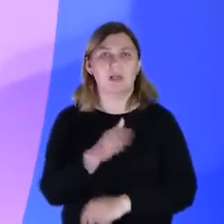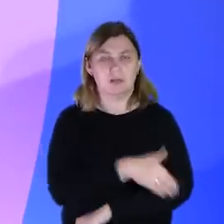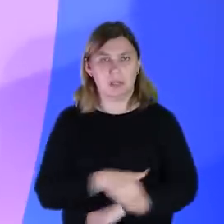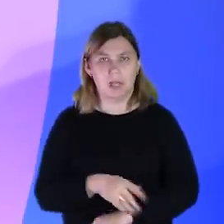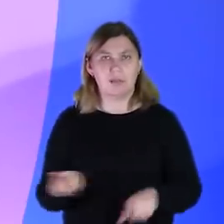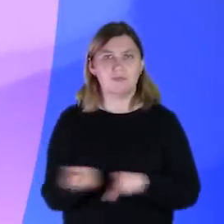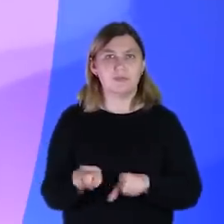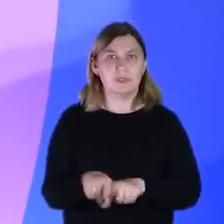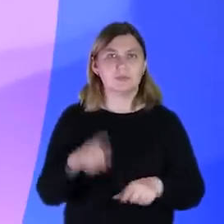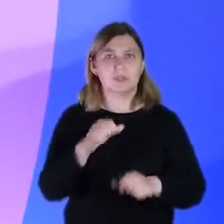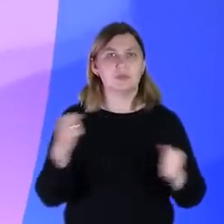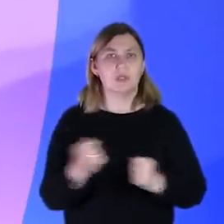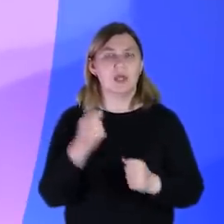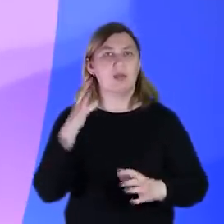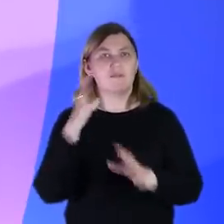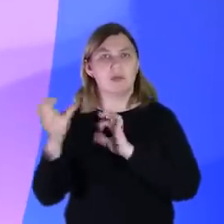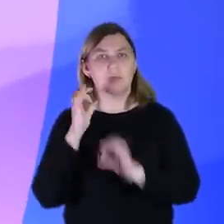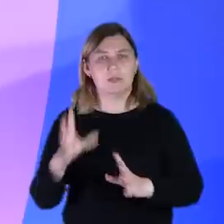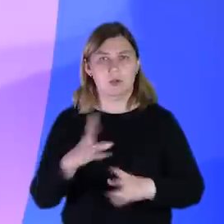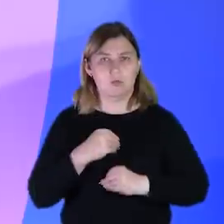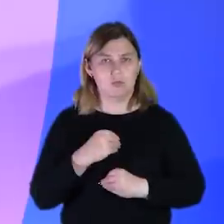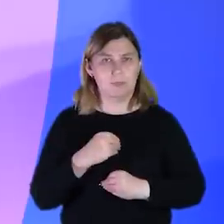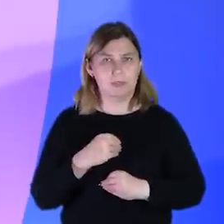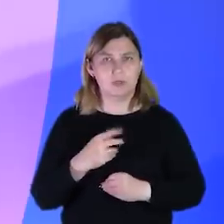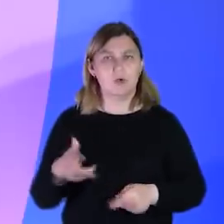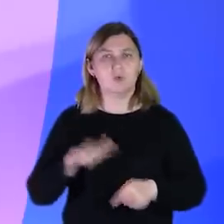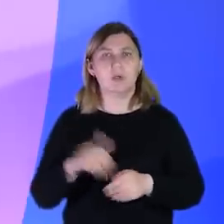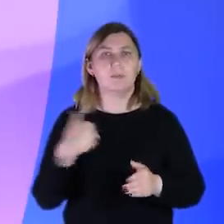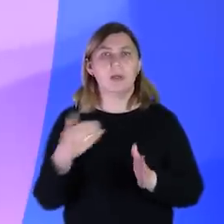Od nich też starano się te informacje pozyskać, które były przydatne i dla wywiadu,